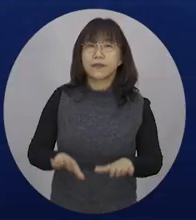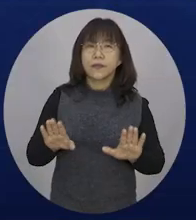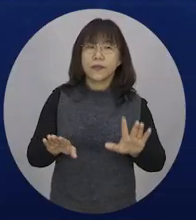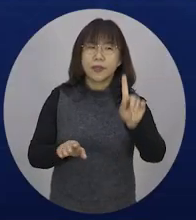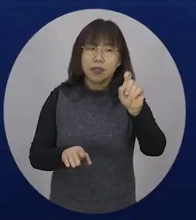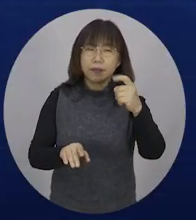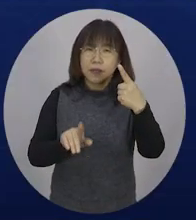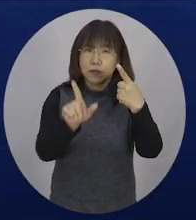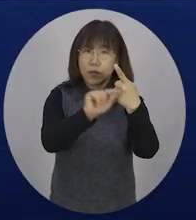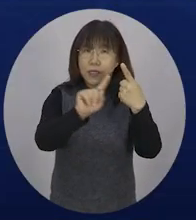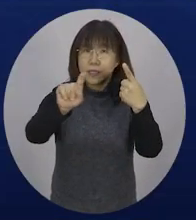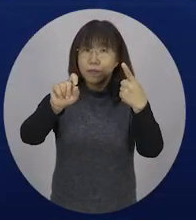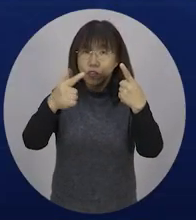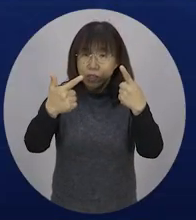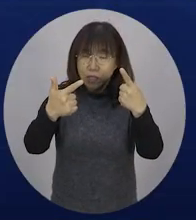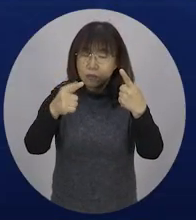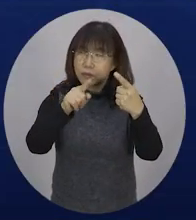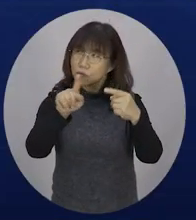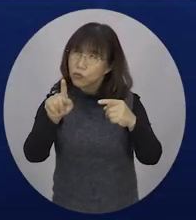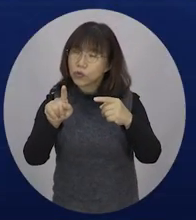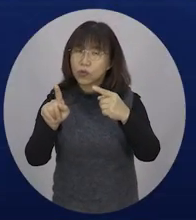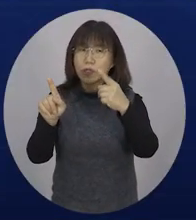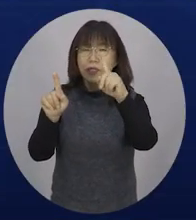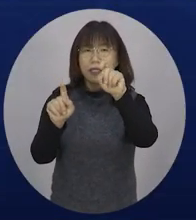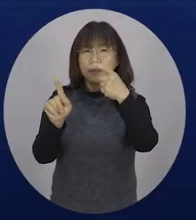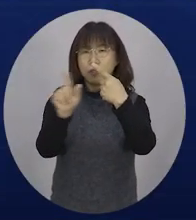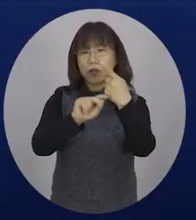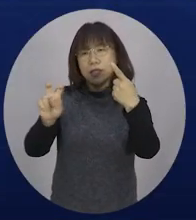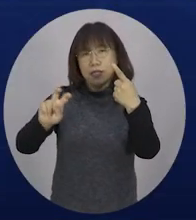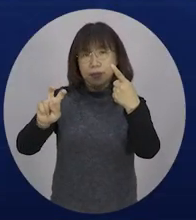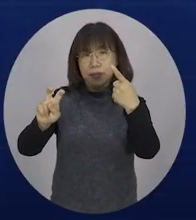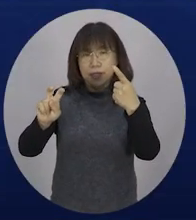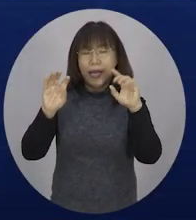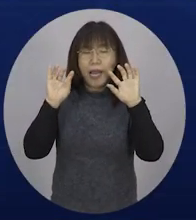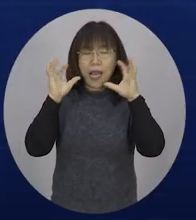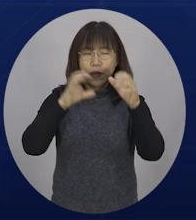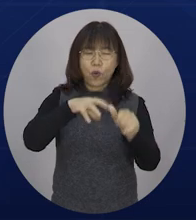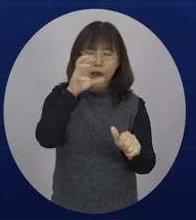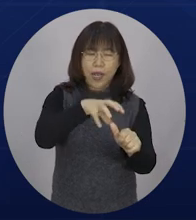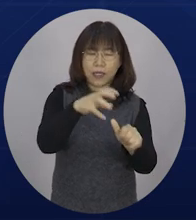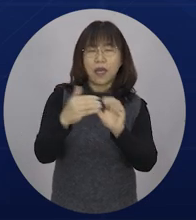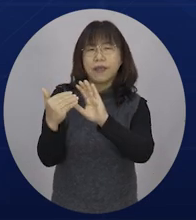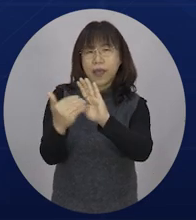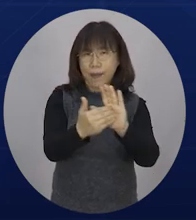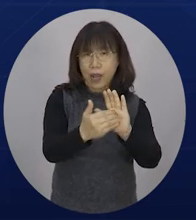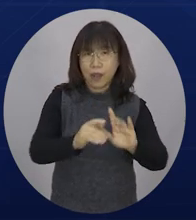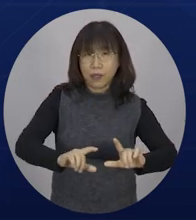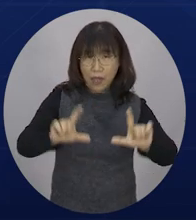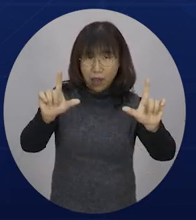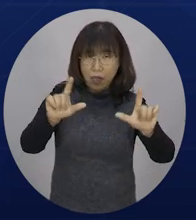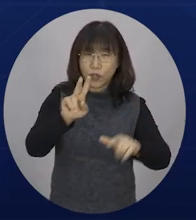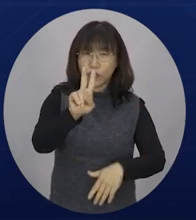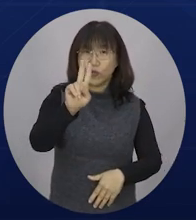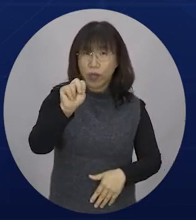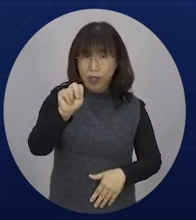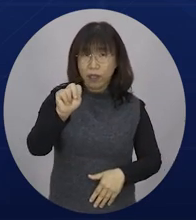今月11月16日と20日は 「世界児童虐待予防の日」と 「国連児童権利協約批准日」であり